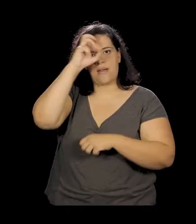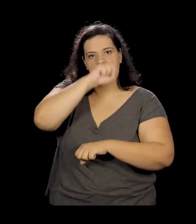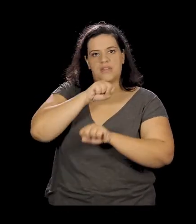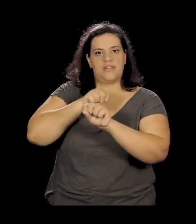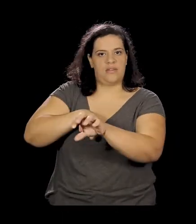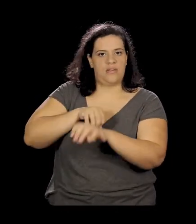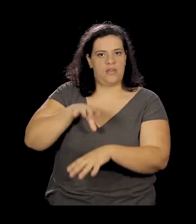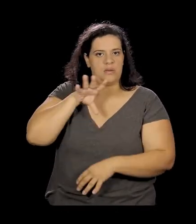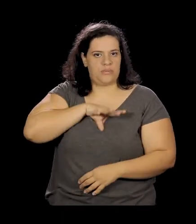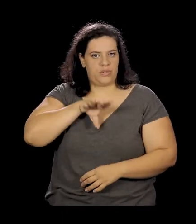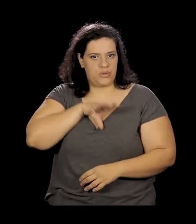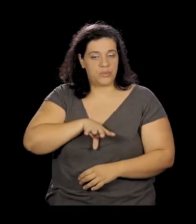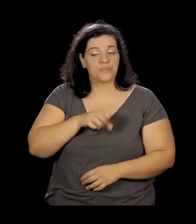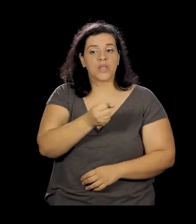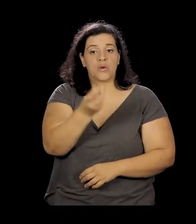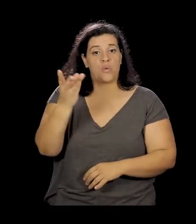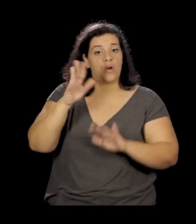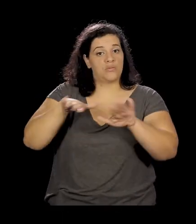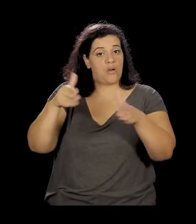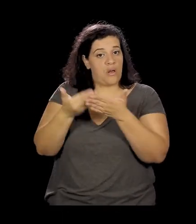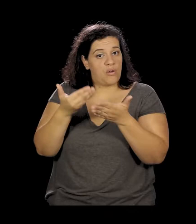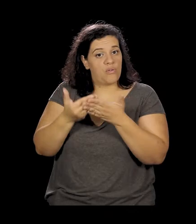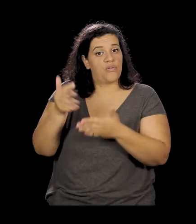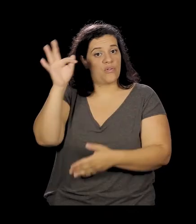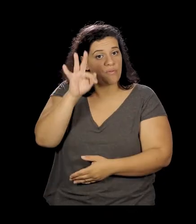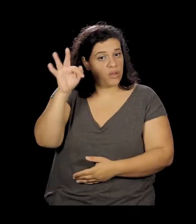Muitos alunos universitários nos Estados Unidos